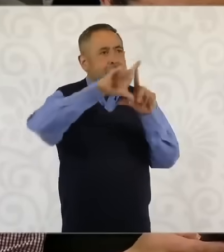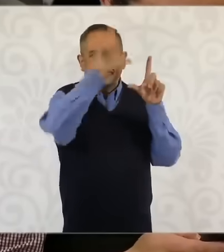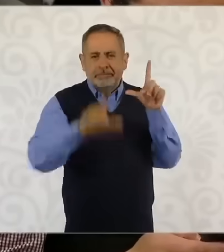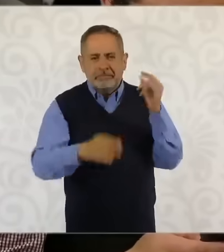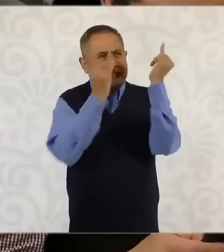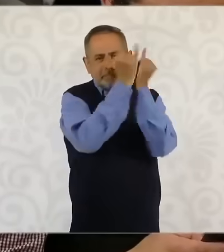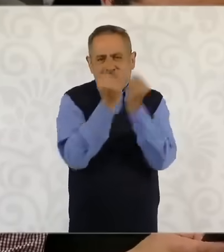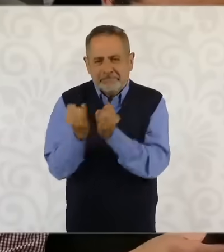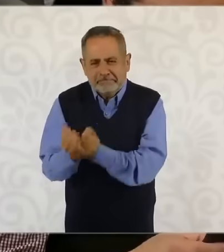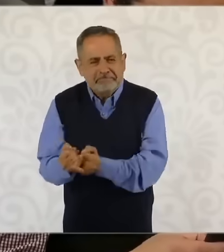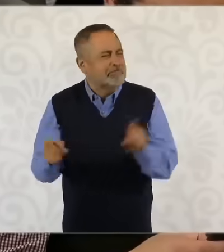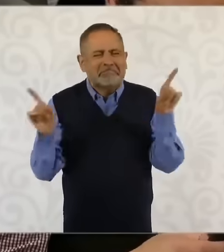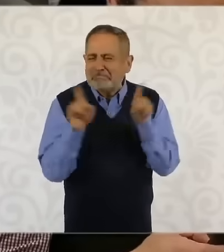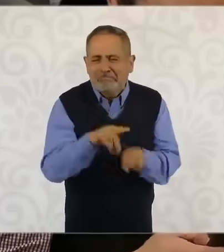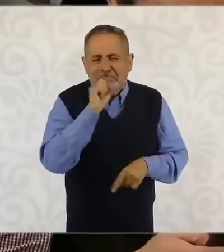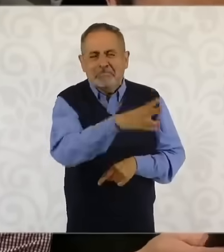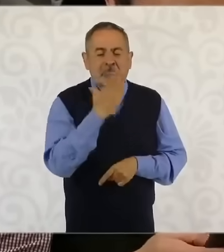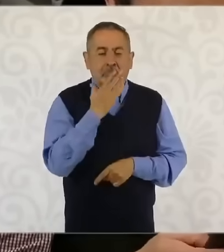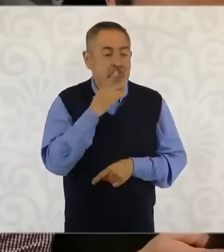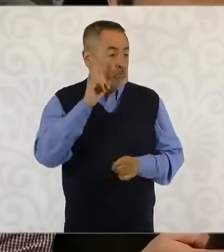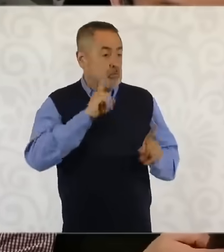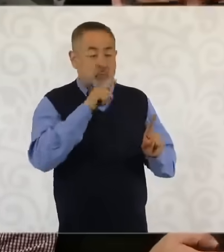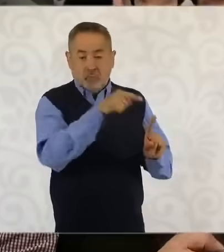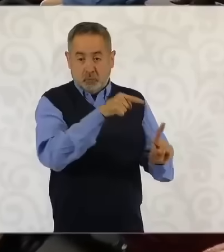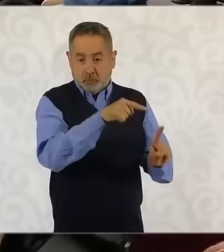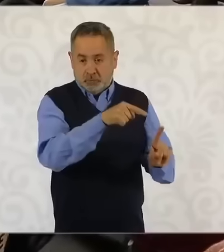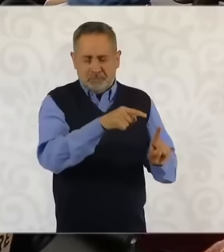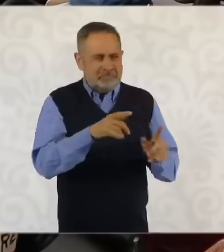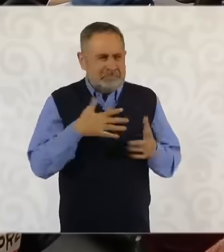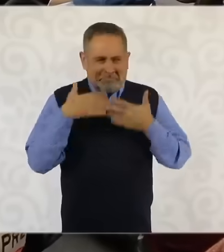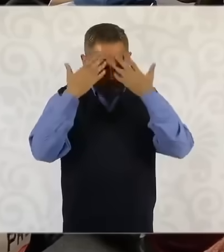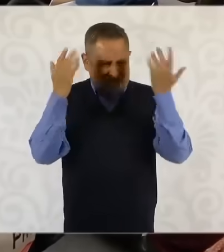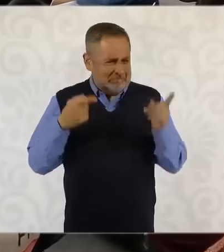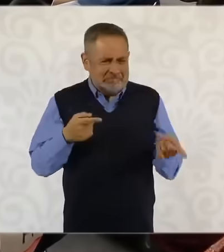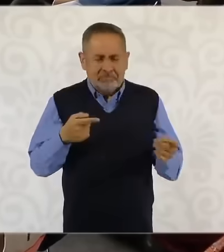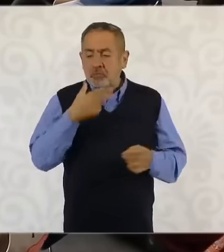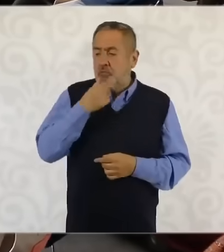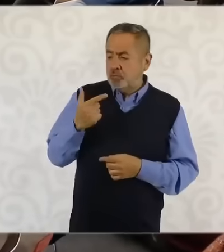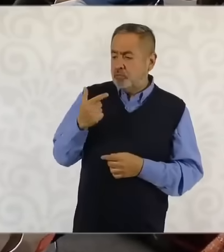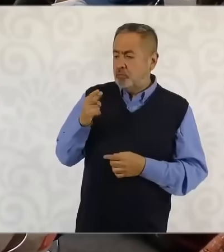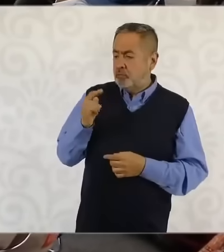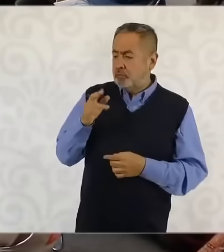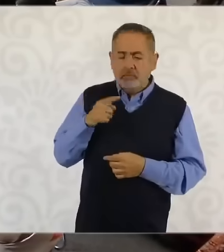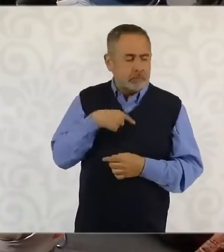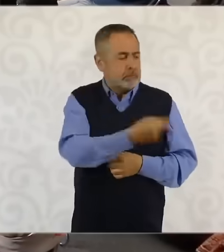se vive en Sonora esta muchacha eh yo no sé por qué Gutiérrez Luna querrá que su comadre esté ahí